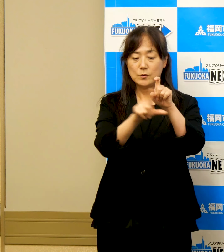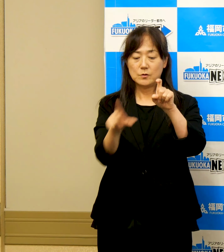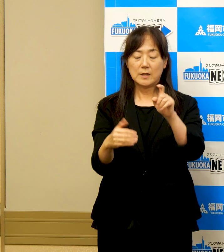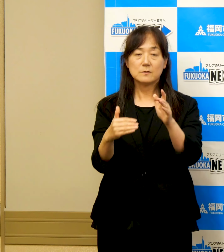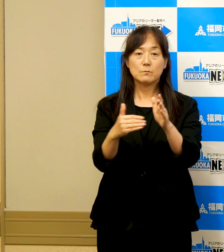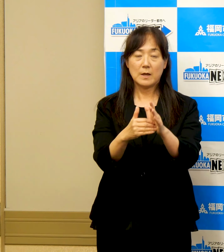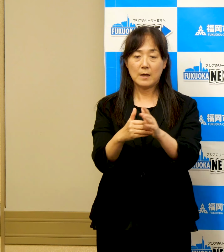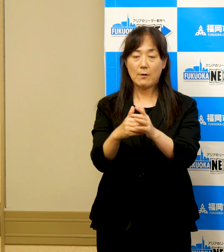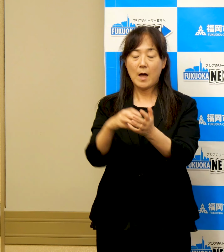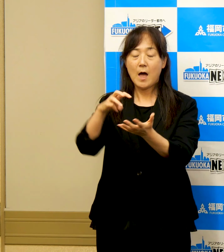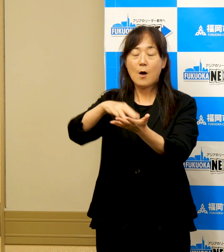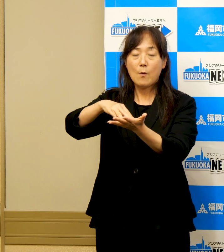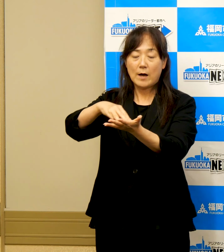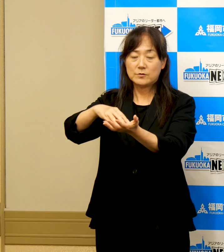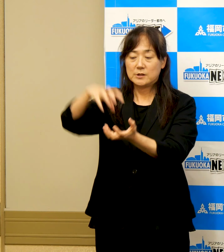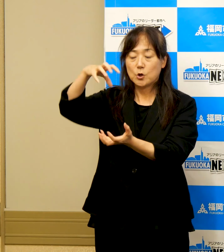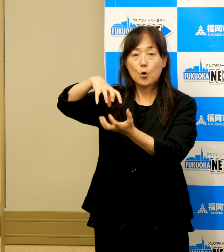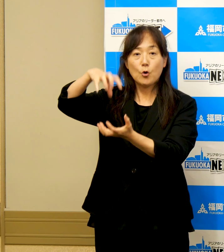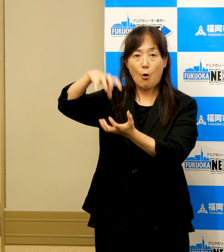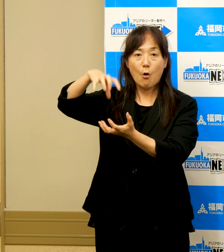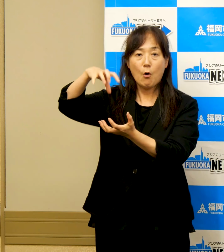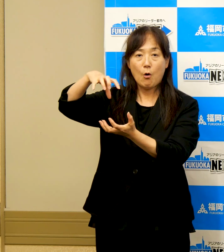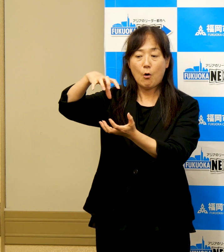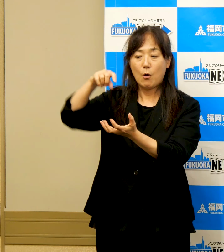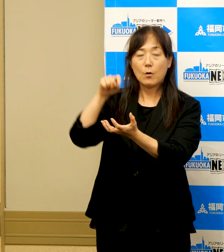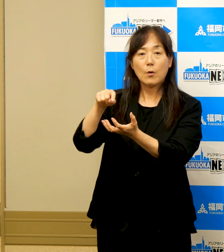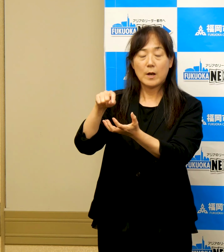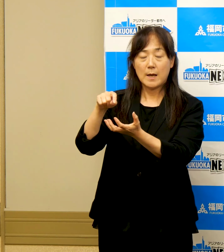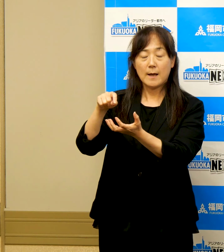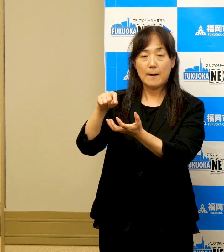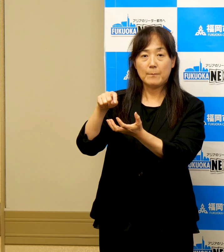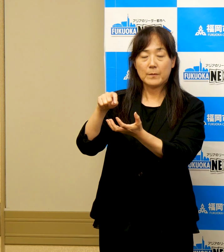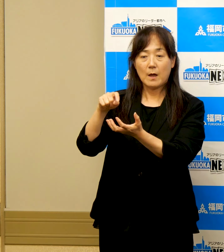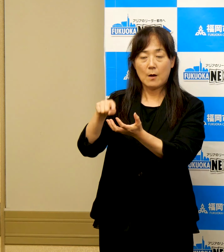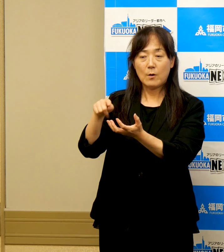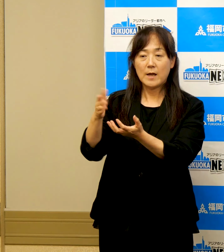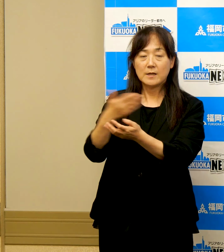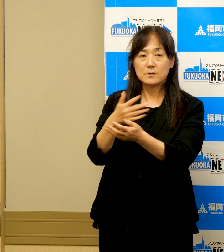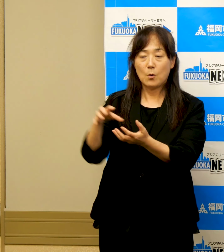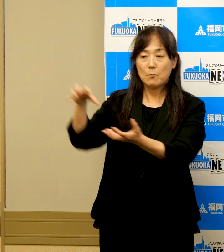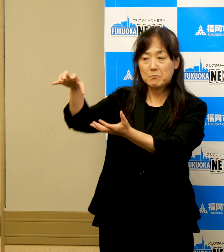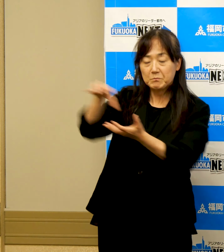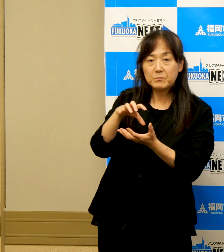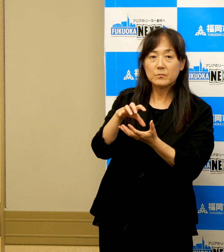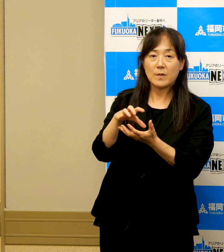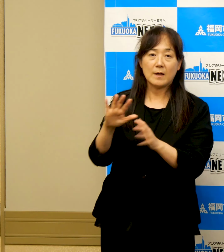ワクチンの量というのがもうほぼ これ以上ということは見込めないので